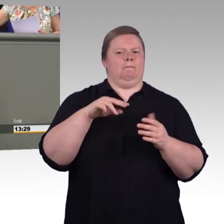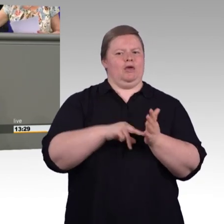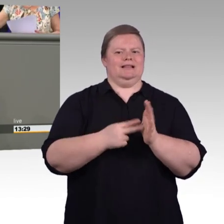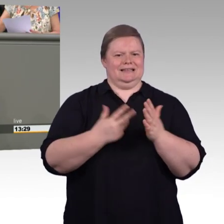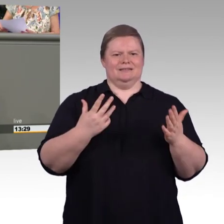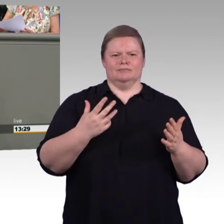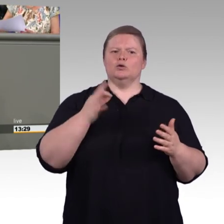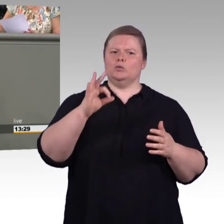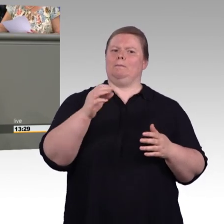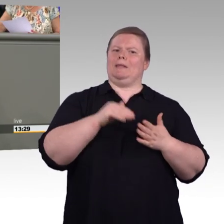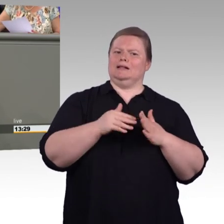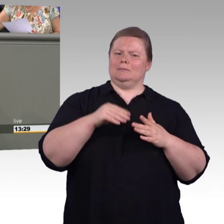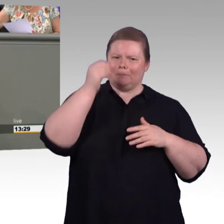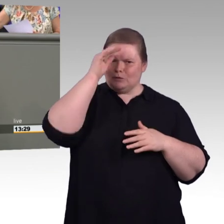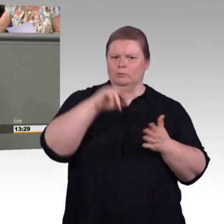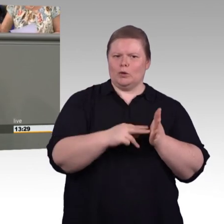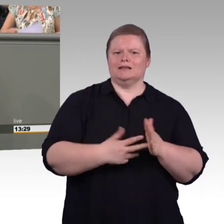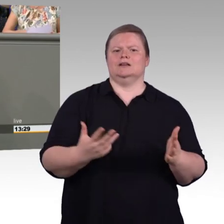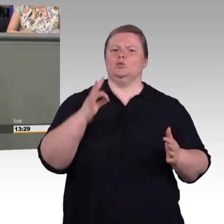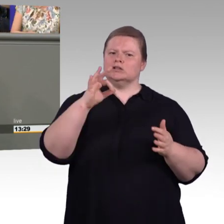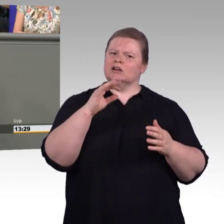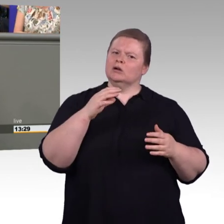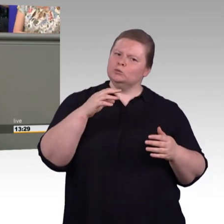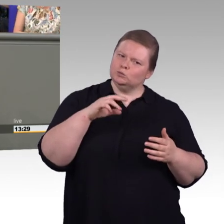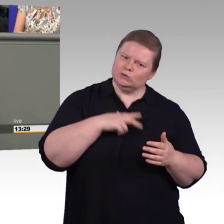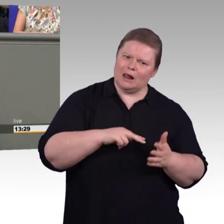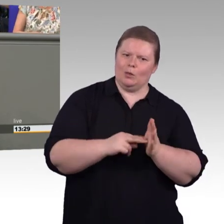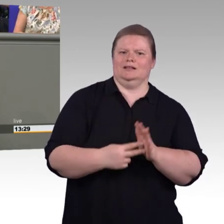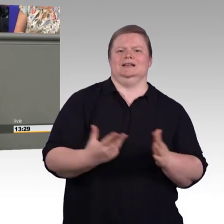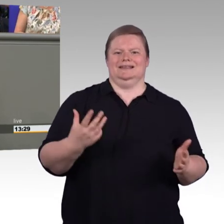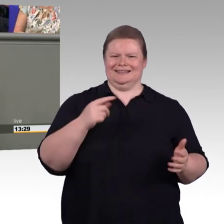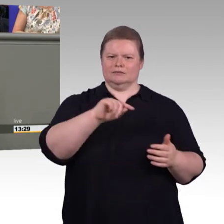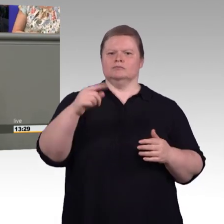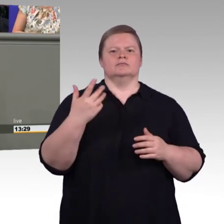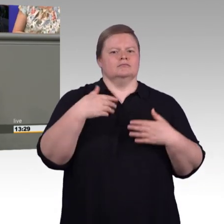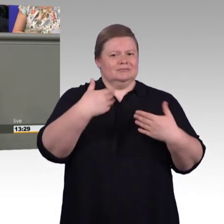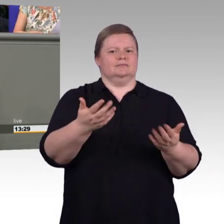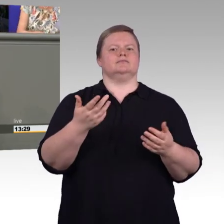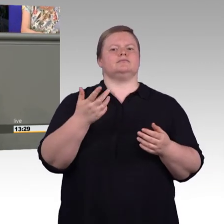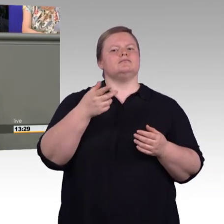um die Verfassung keine Tabuzonen aufbauen. Also es ist völlig in Ordnung, dass wir auch über Artikel 6 sprechen.